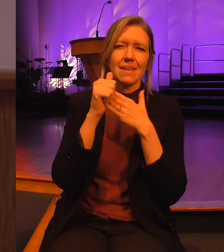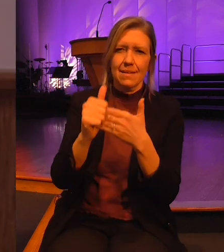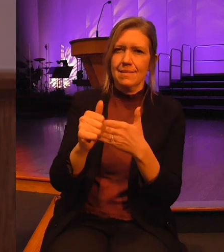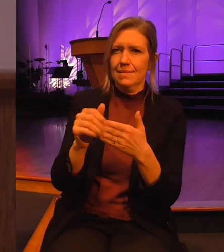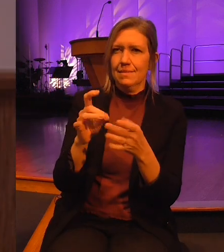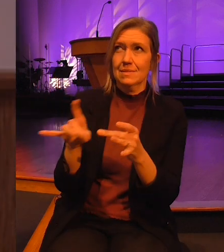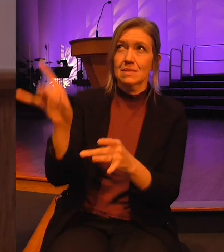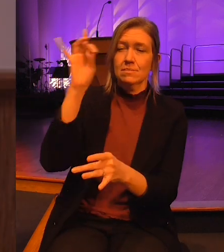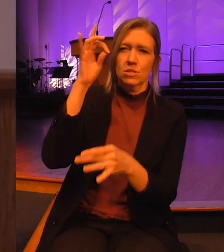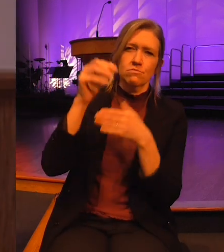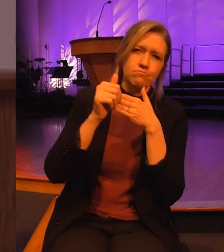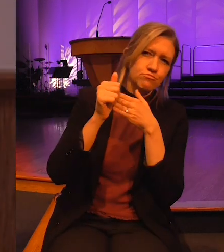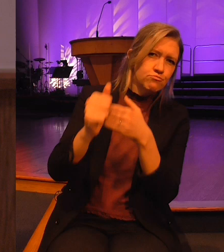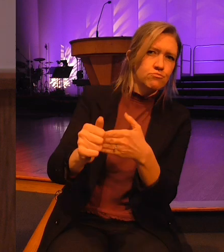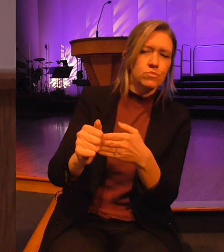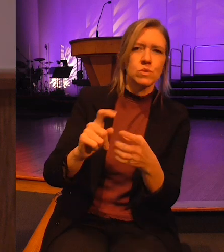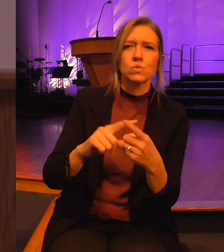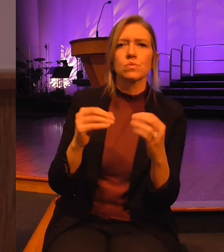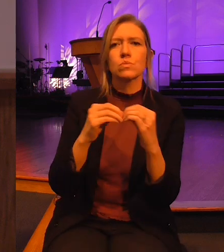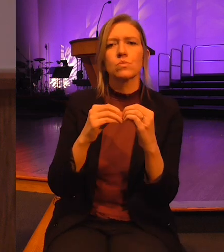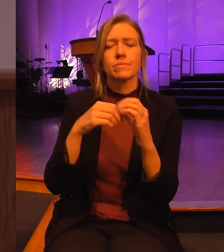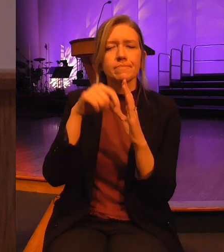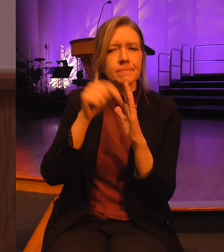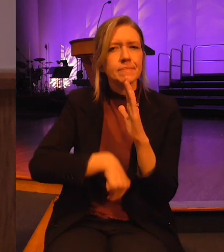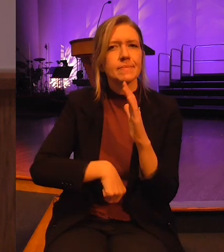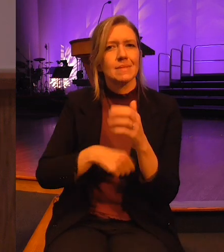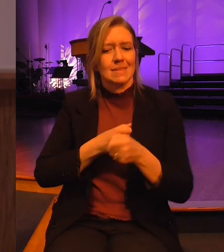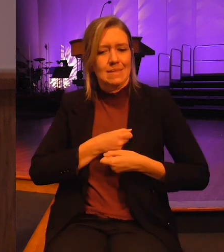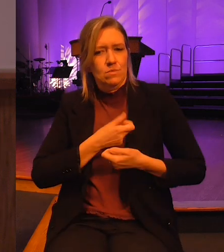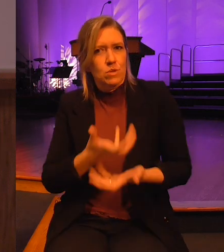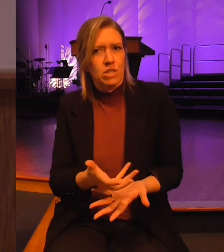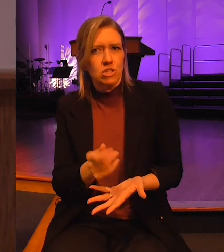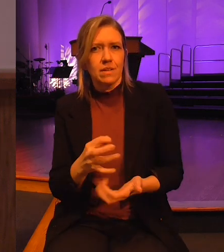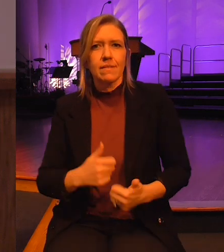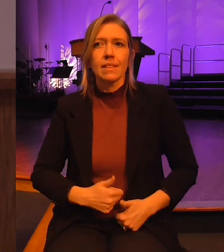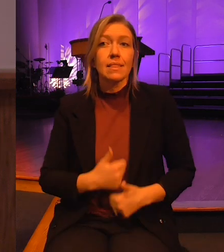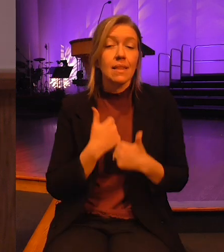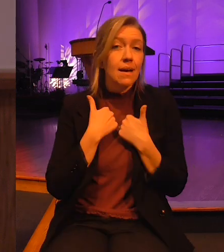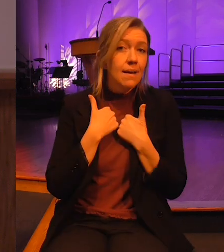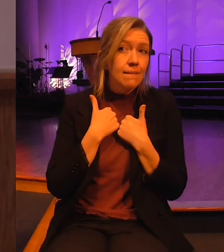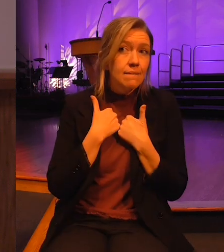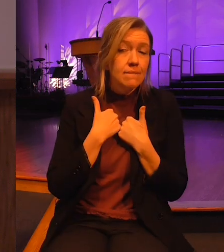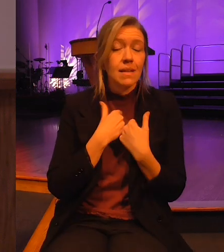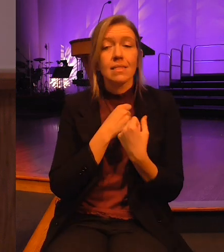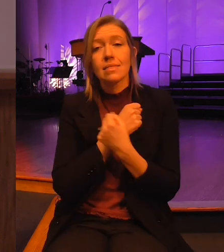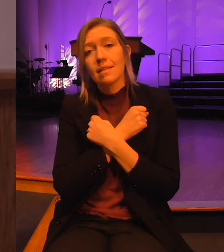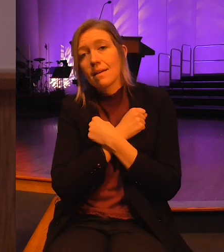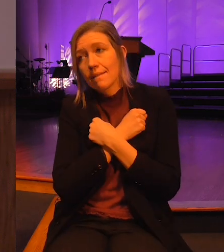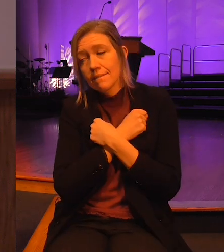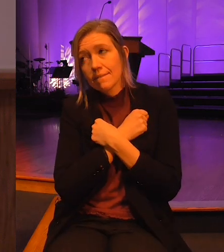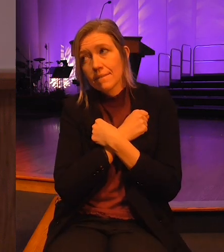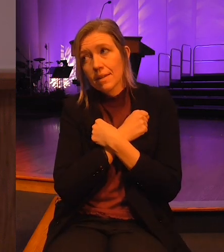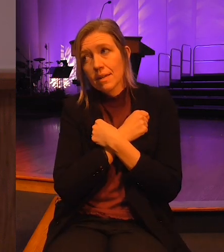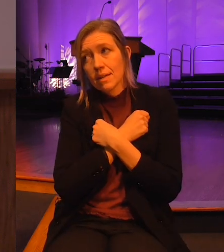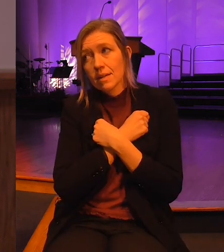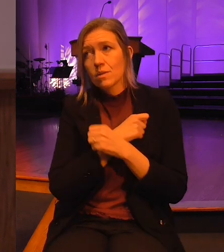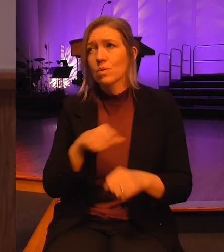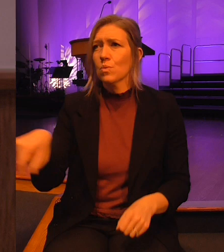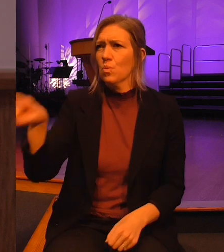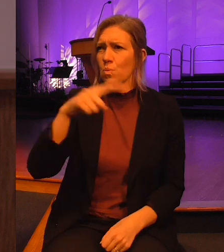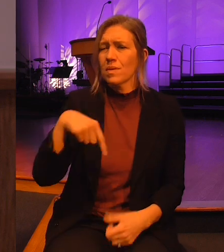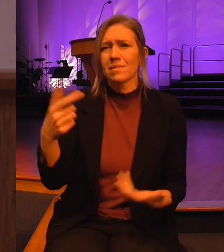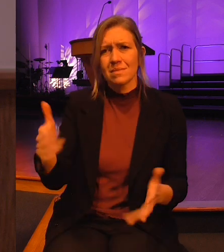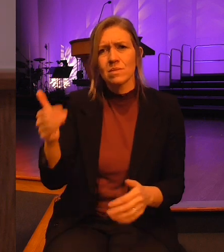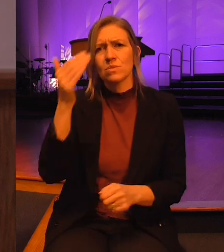mayor expresión de vida. esa mayor expresión de amor y sabemos que la verdad del espíritu sale